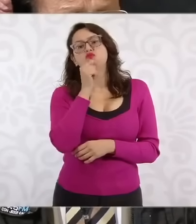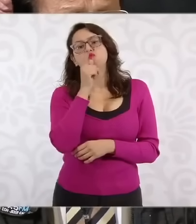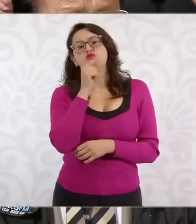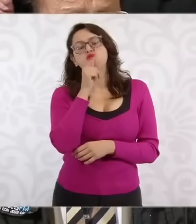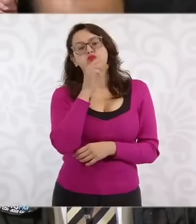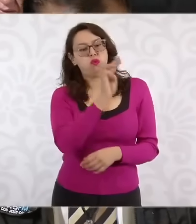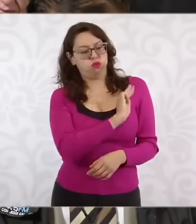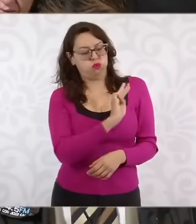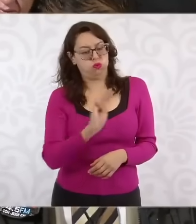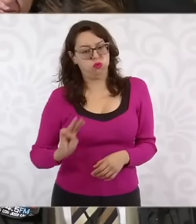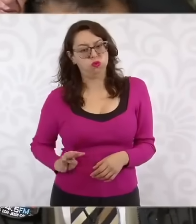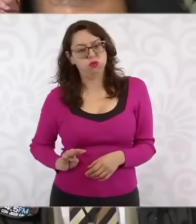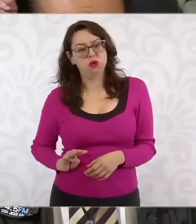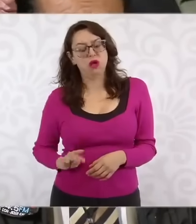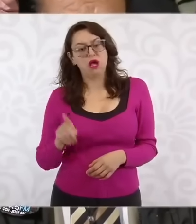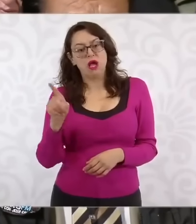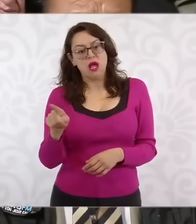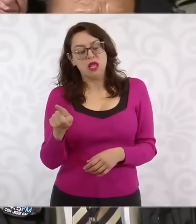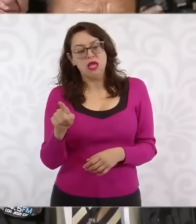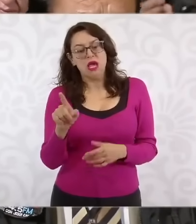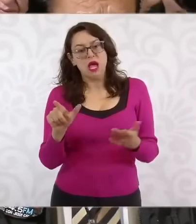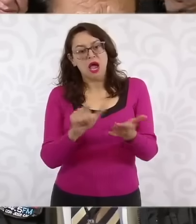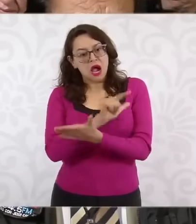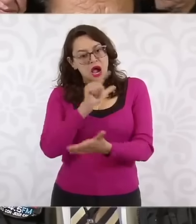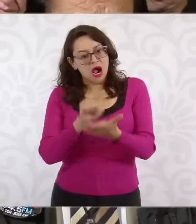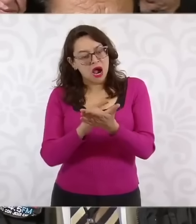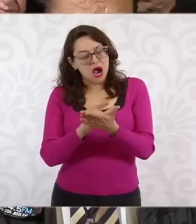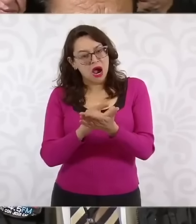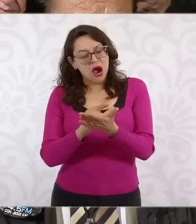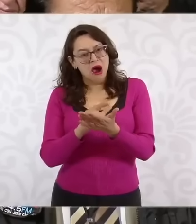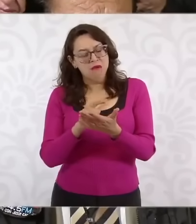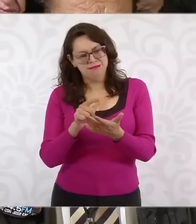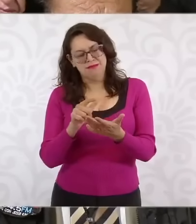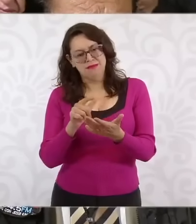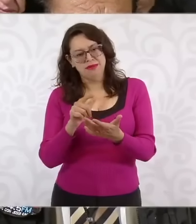son los delincuentes normales, es la policía la que se pone a secuestrar gente. Entonces,